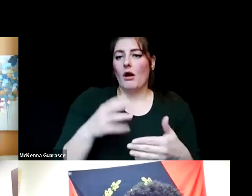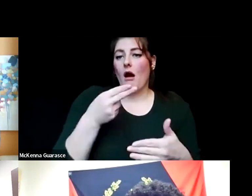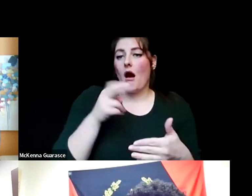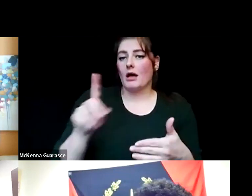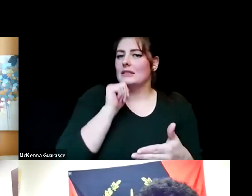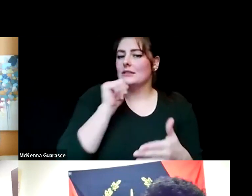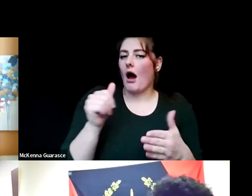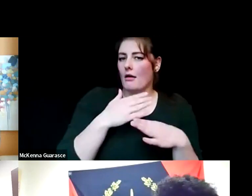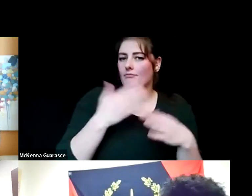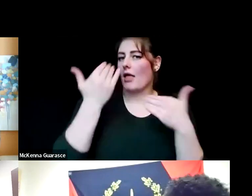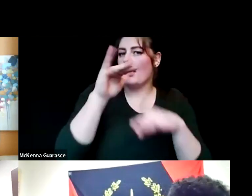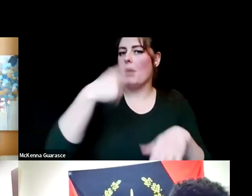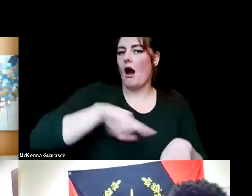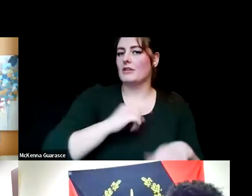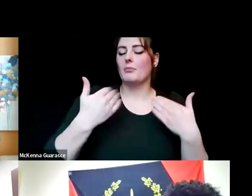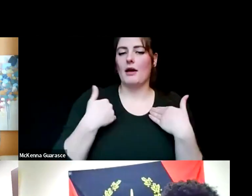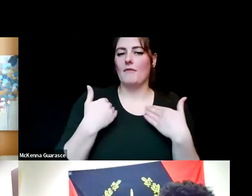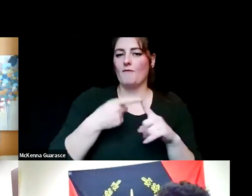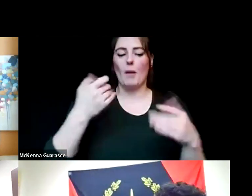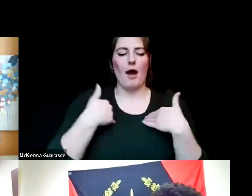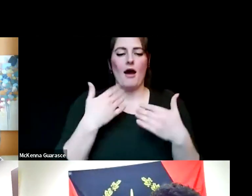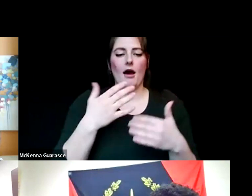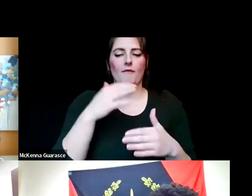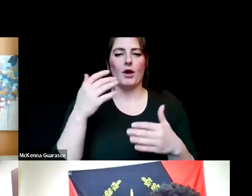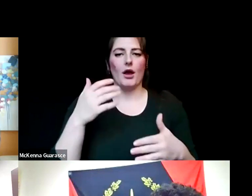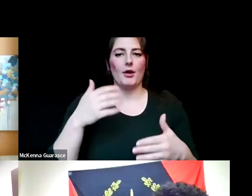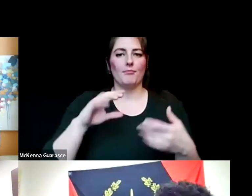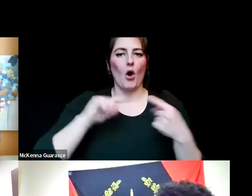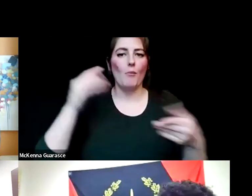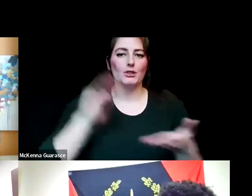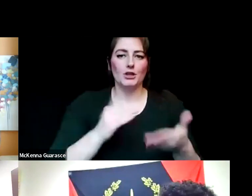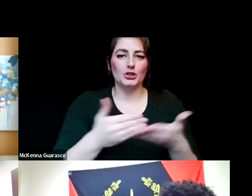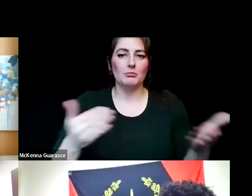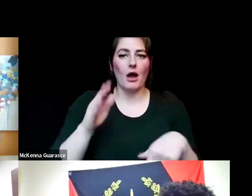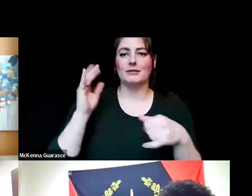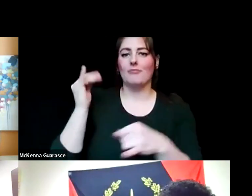tener suministros de reducción de daños en el sitio y de hecho, que los residentes estén en posesión